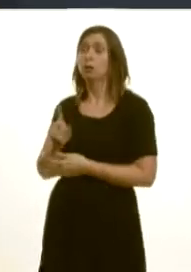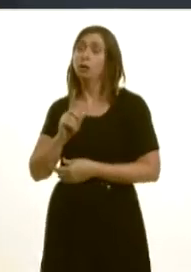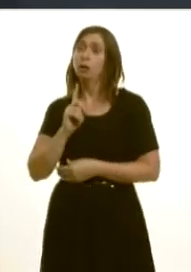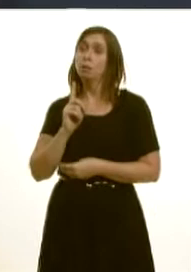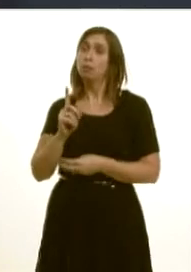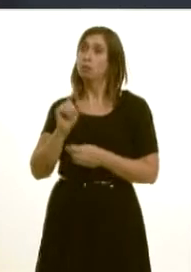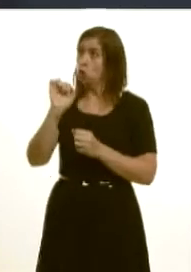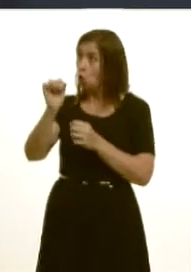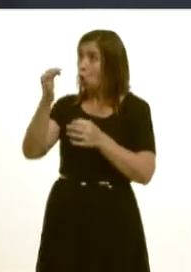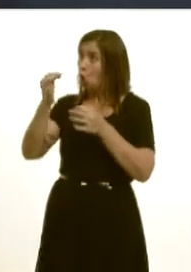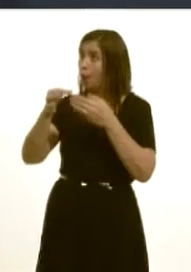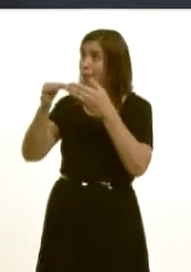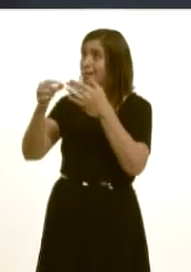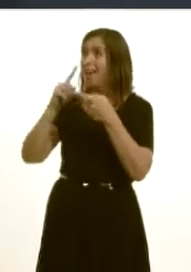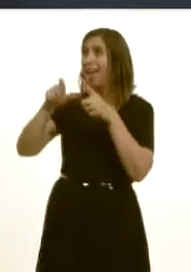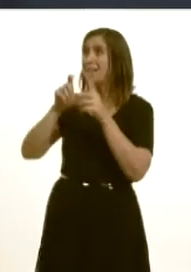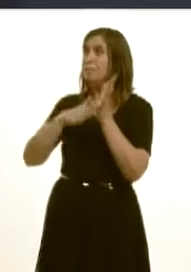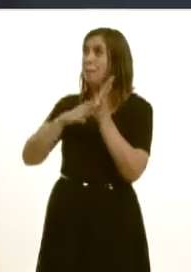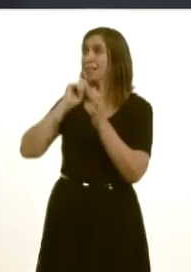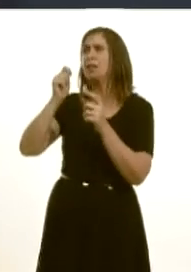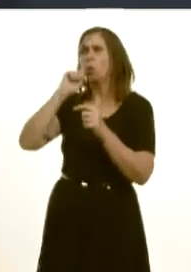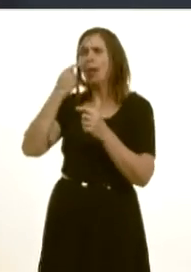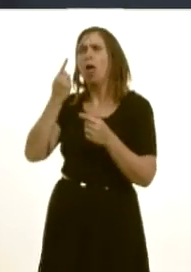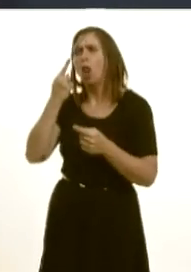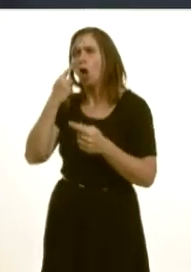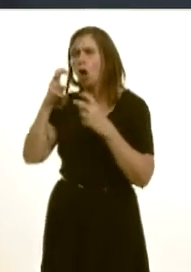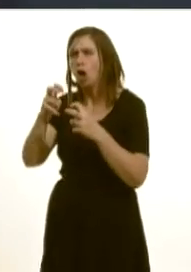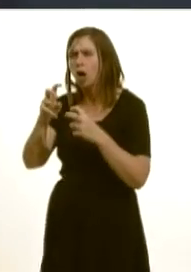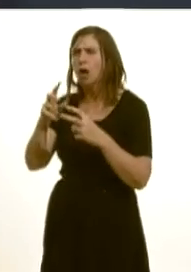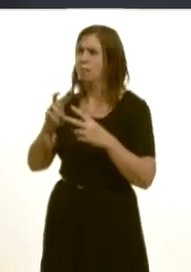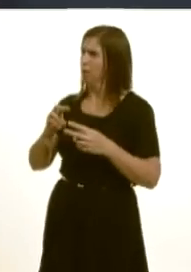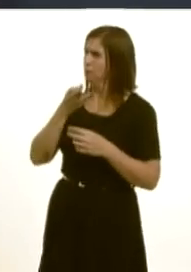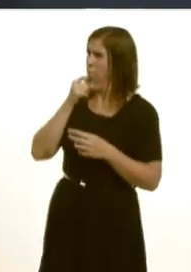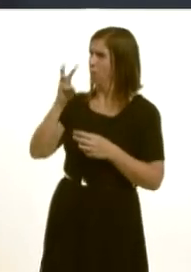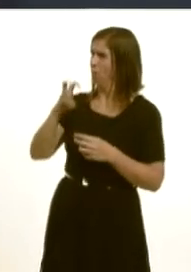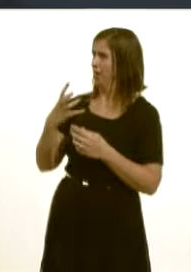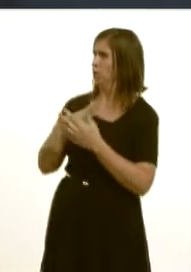Er eglurder i bobl Cymru, a allwch chi ein cyfeirio ni at nodyn, llythyr neu e-bost lle